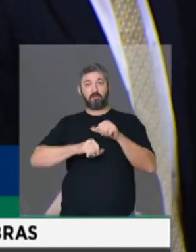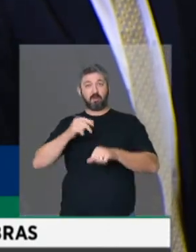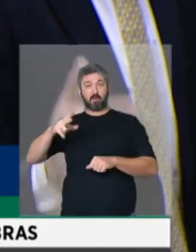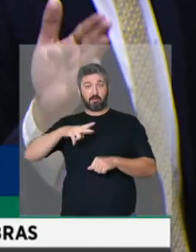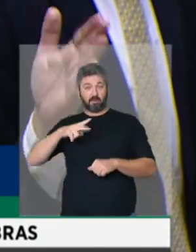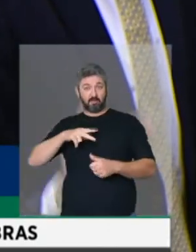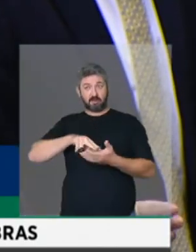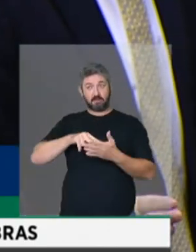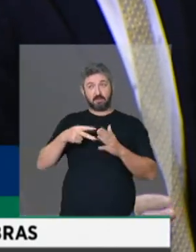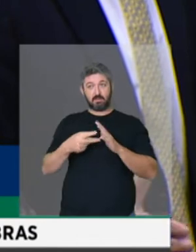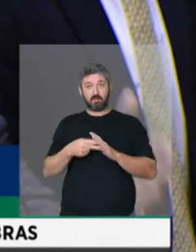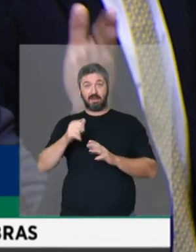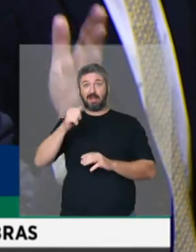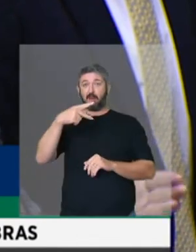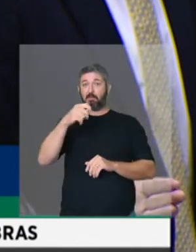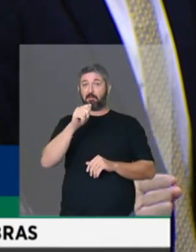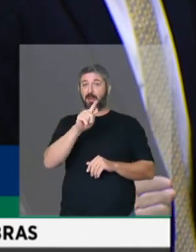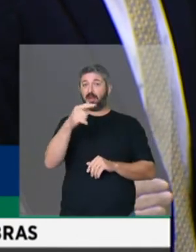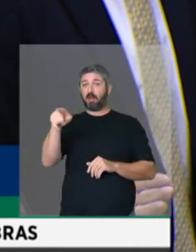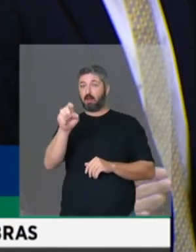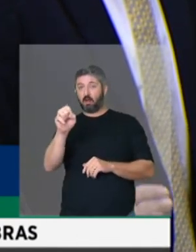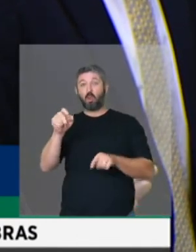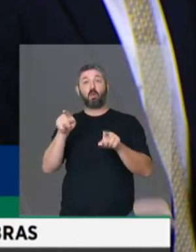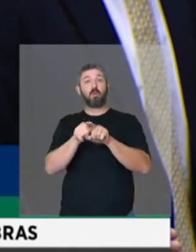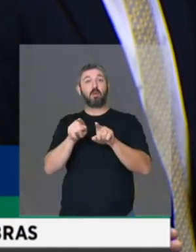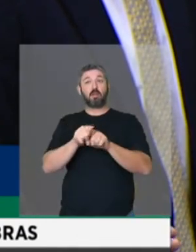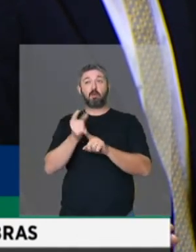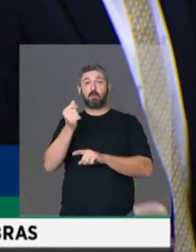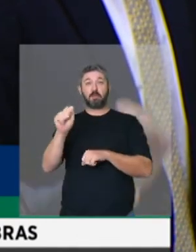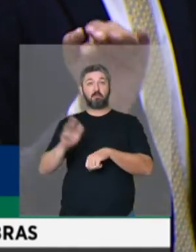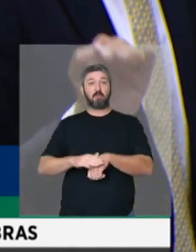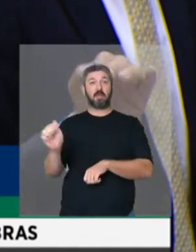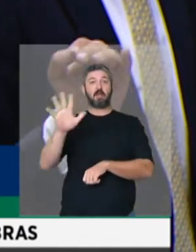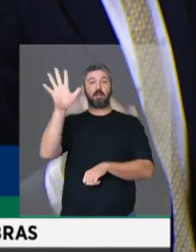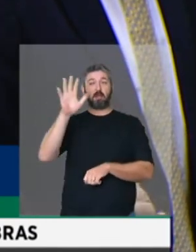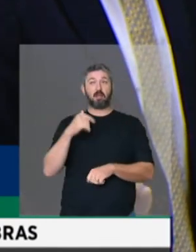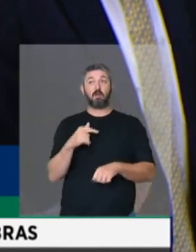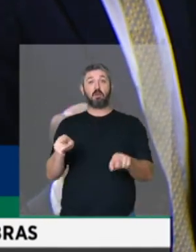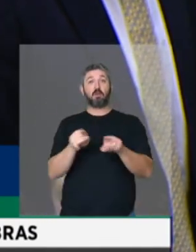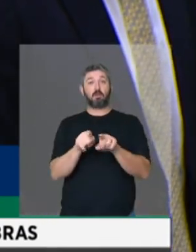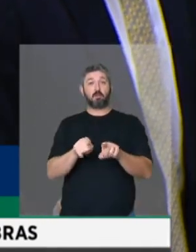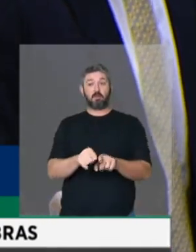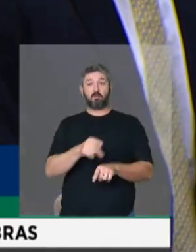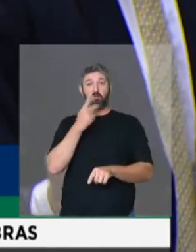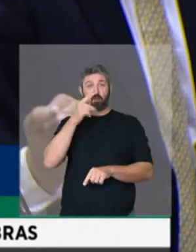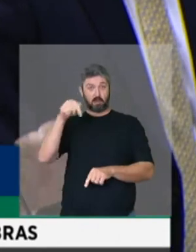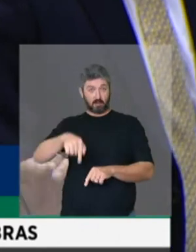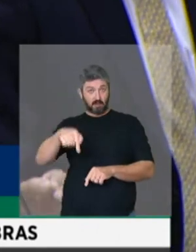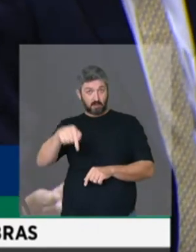E O RESULTADO, PRESIDENTE, FOI O SERVIÇO SE TORNOU DE PÀSSIMA QUALIDADE, UM DOS PIORES SERVIÇOS DO PAÍS E A TARIFA UMA DAS MAIORES DO PAÍ S. É ISSO QUE ACONTECEU. POR